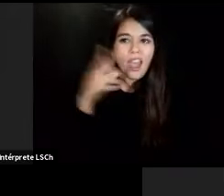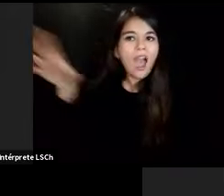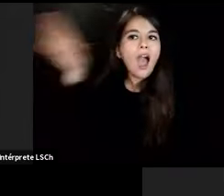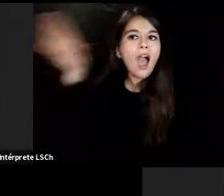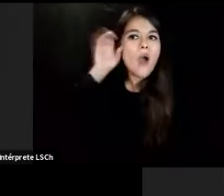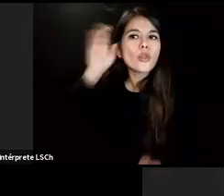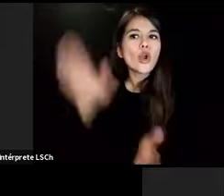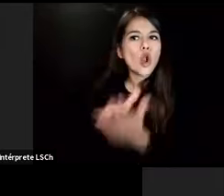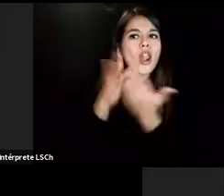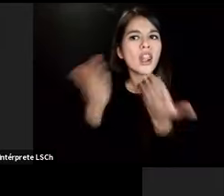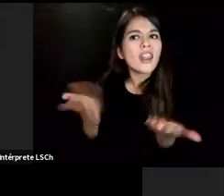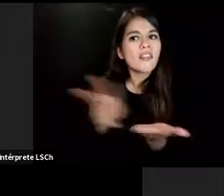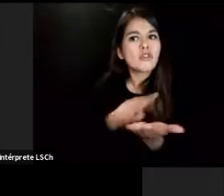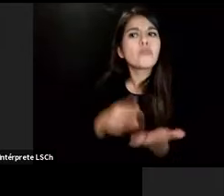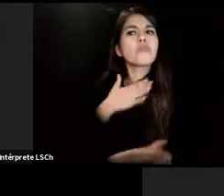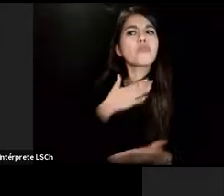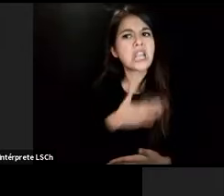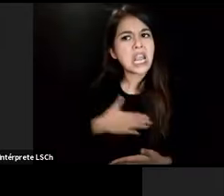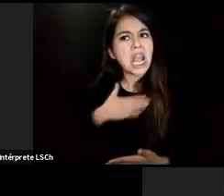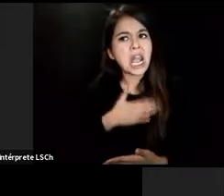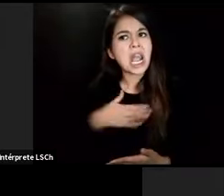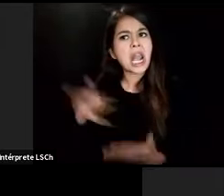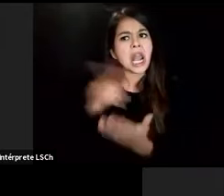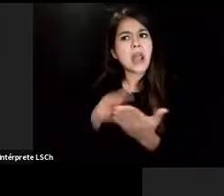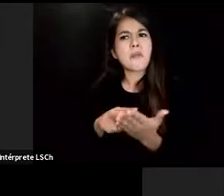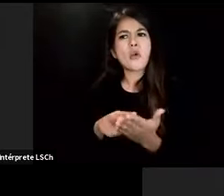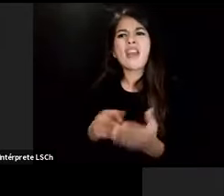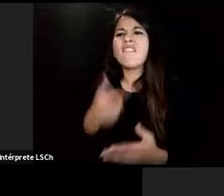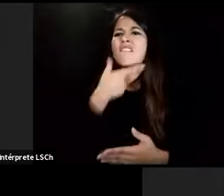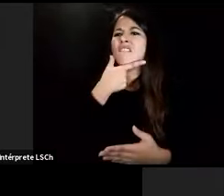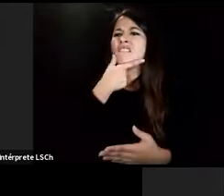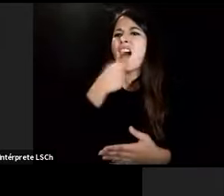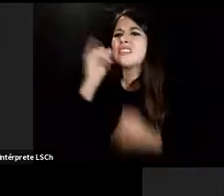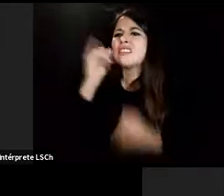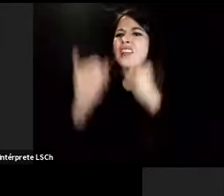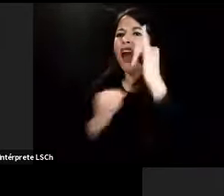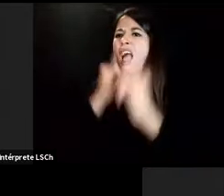están en plataformas que son de fácil acceso a través del computador o a través